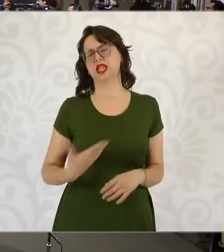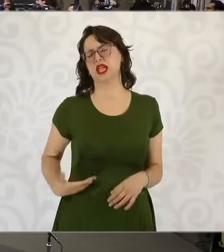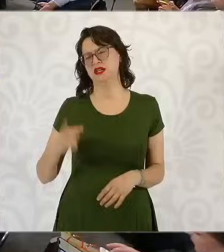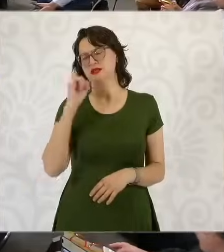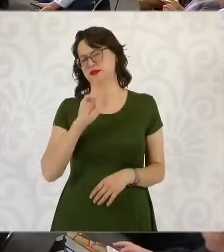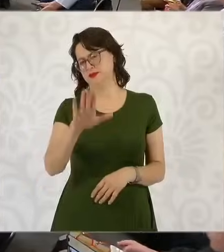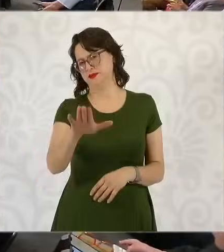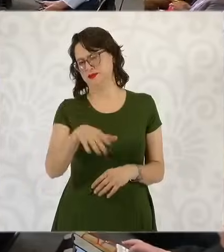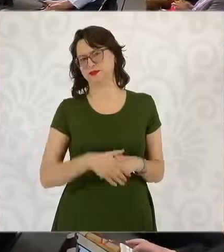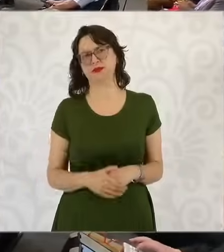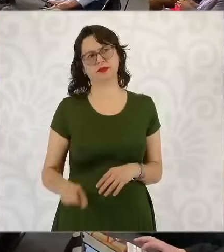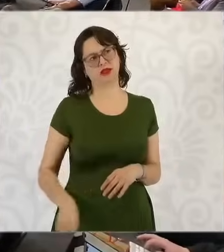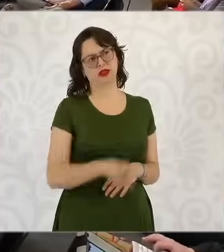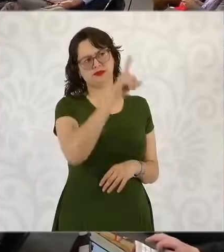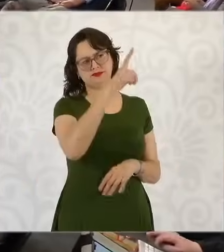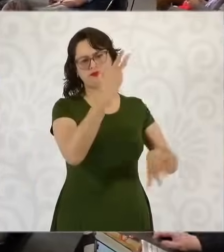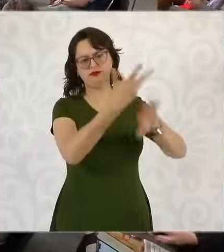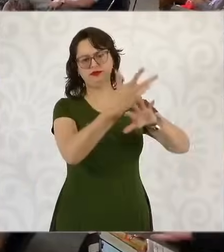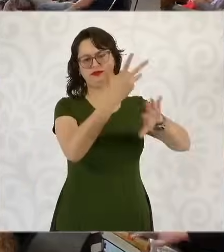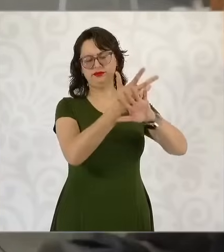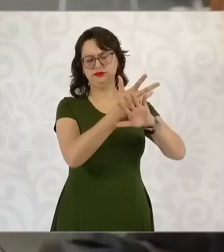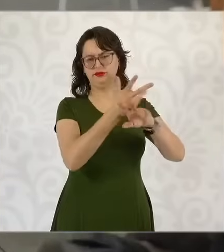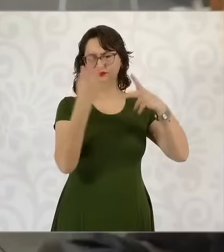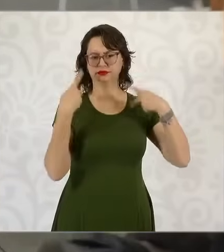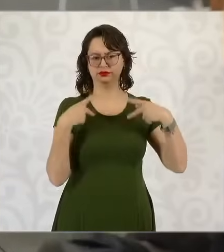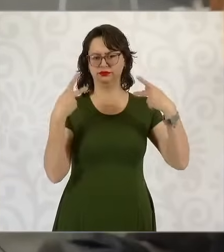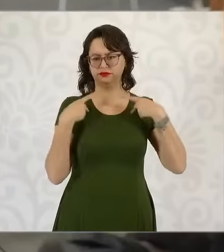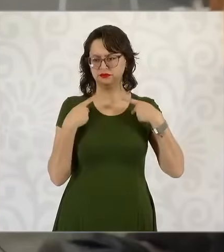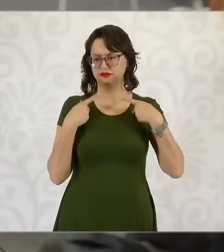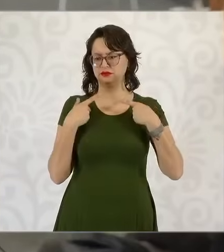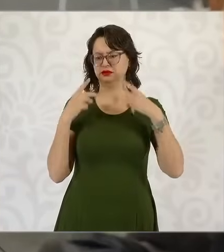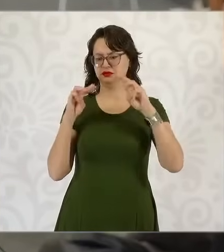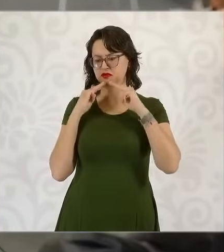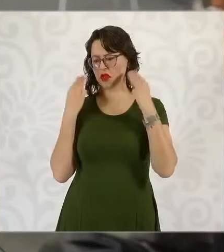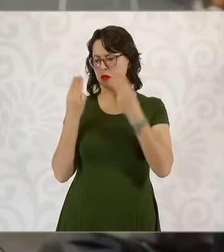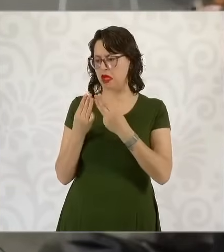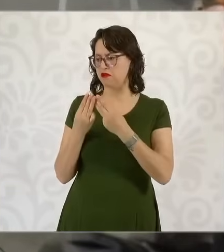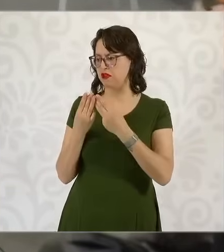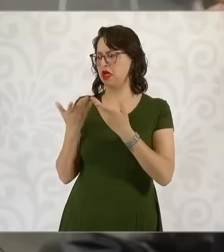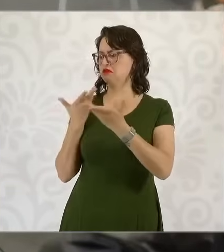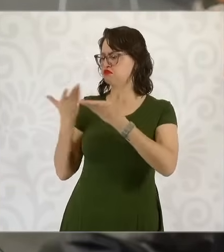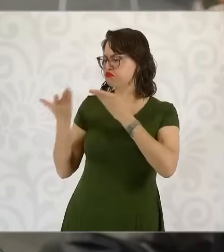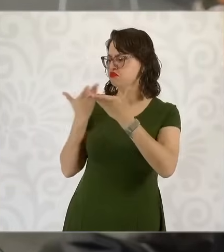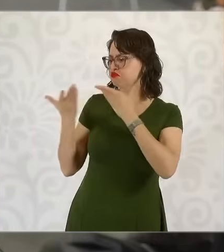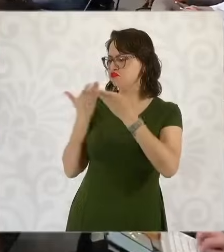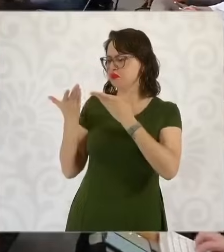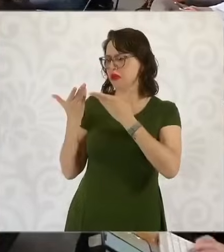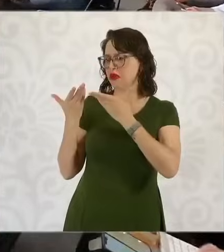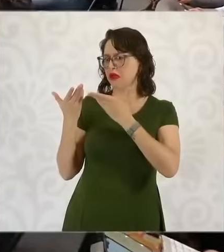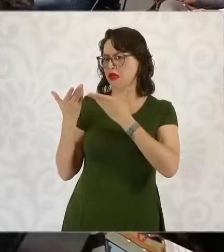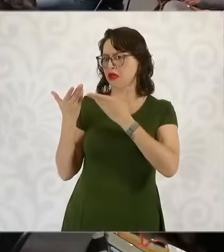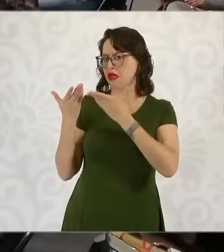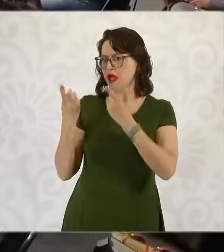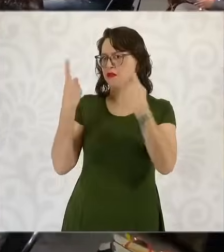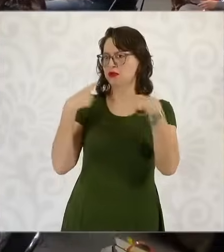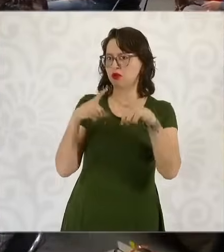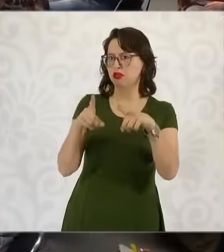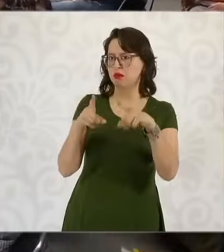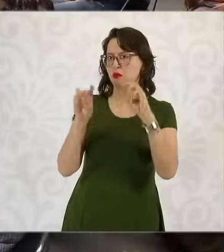de recibir a ciertos personajes y por otro lado señalar a las organizaciones como terroristas